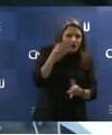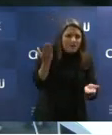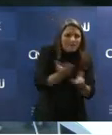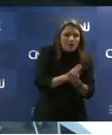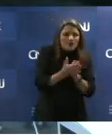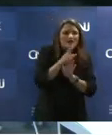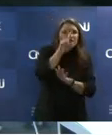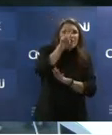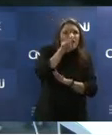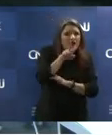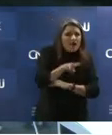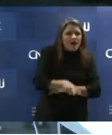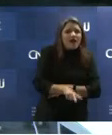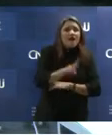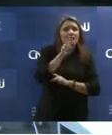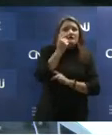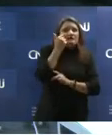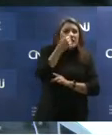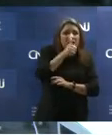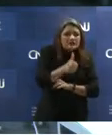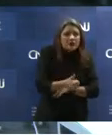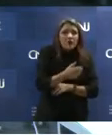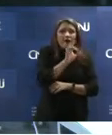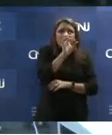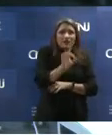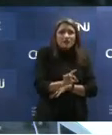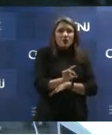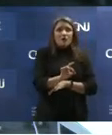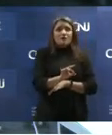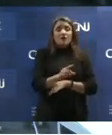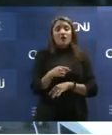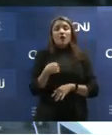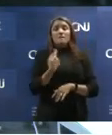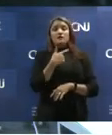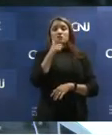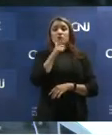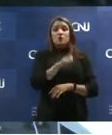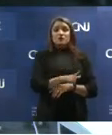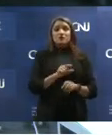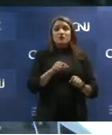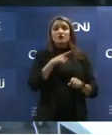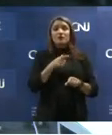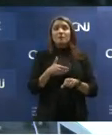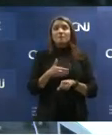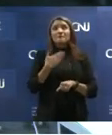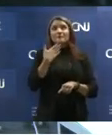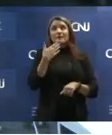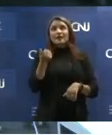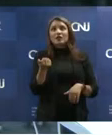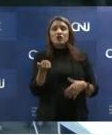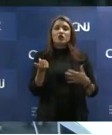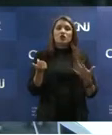por amostragem, para que conseguíssemos aí uma melhor análise da situação da Vara.